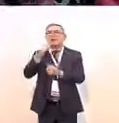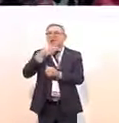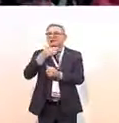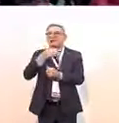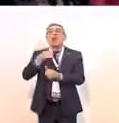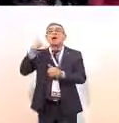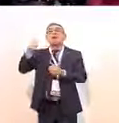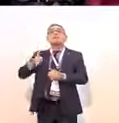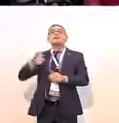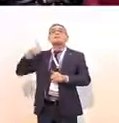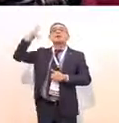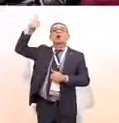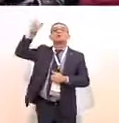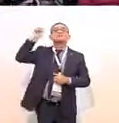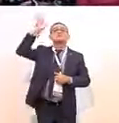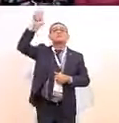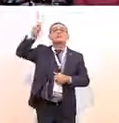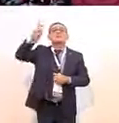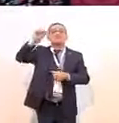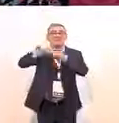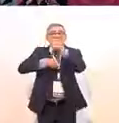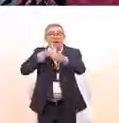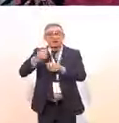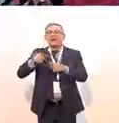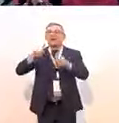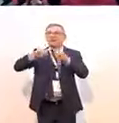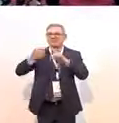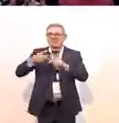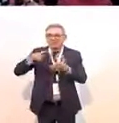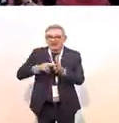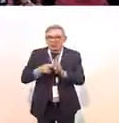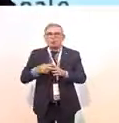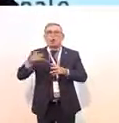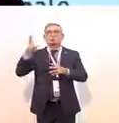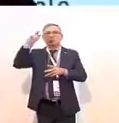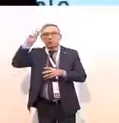l’identità, la cultura, la conoscenza, la sfida tecnologica, la ricerca, oppure l’Europa